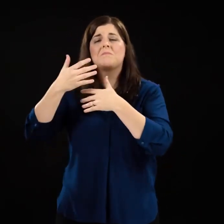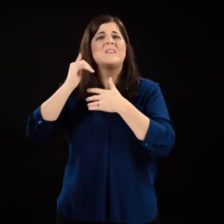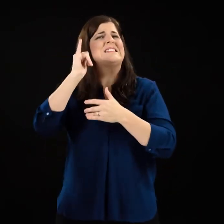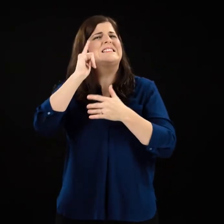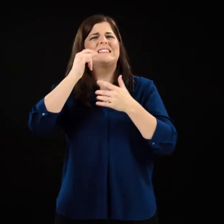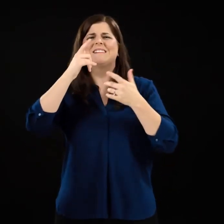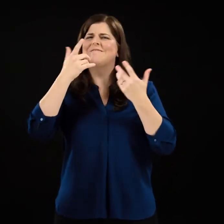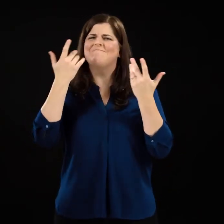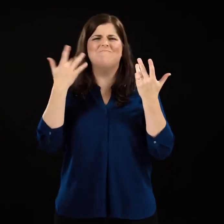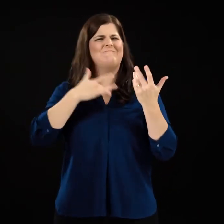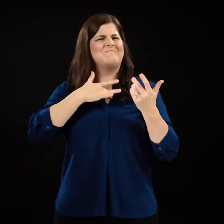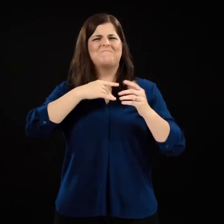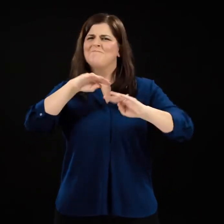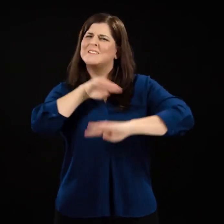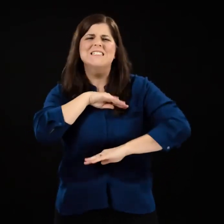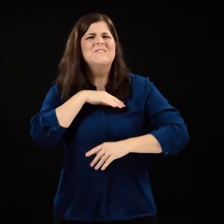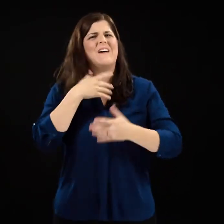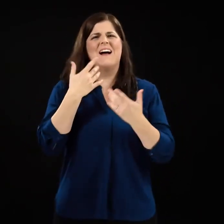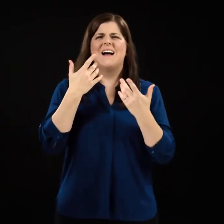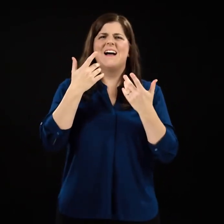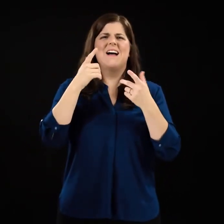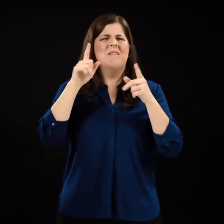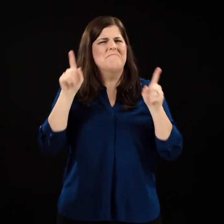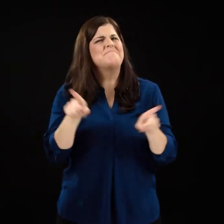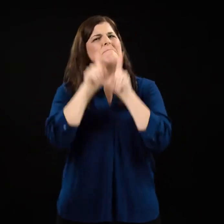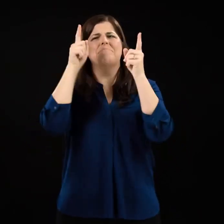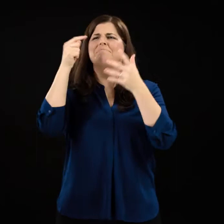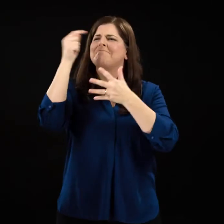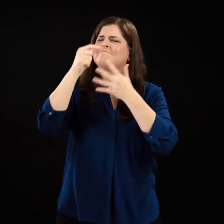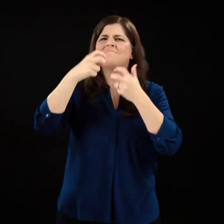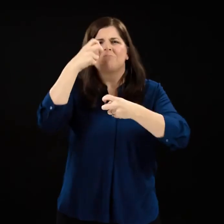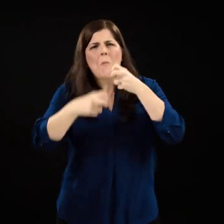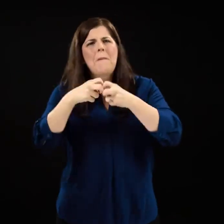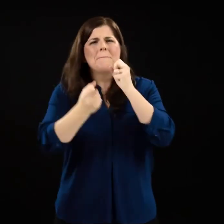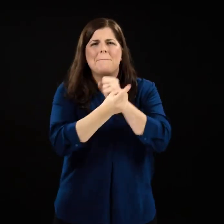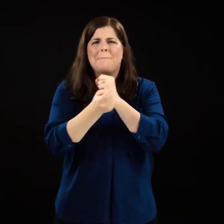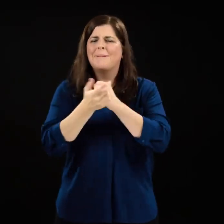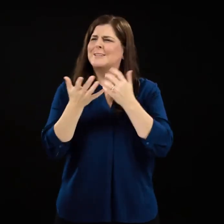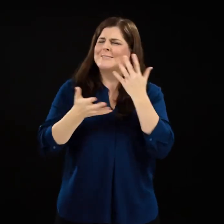si la plainte concerne l'accessibilité. Voici comment communiquer avec la CPRST :